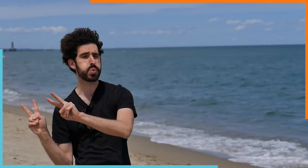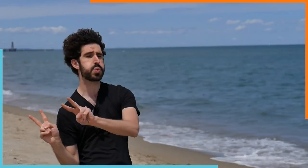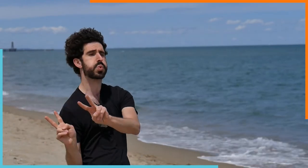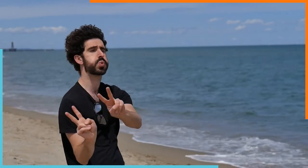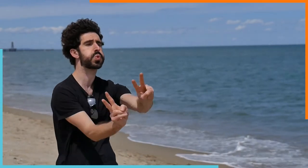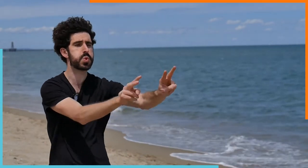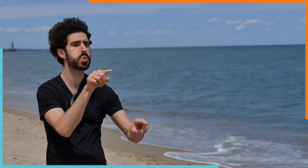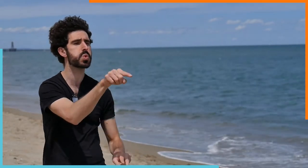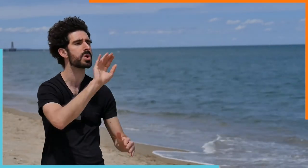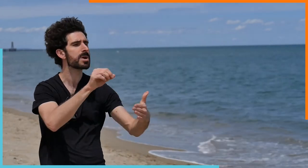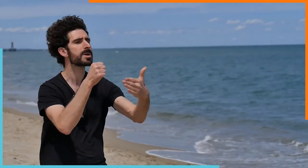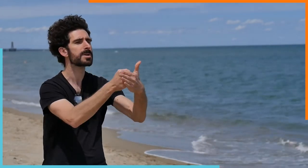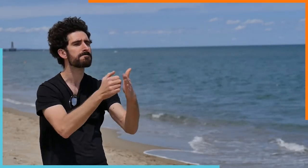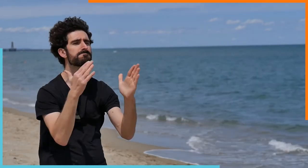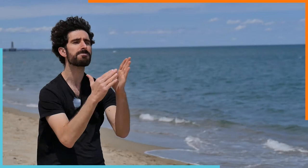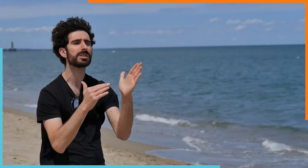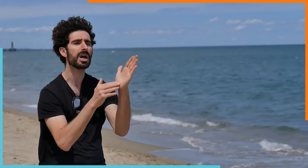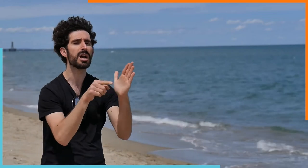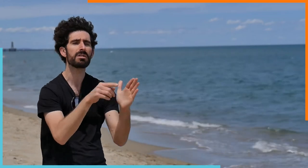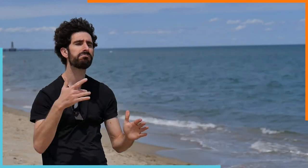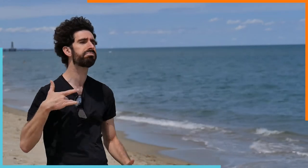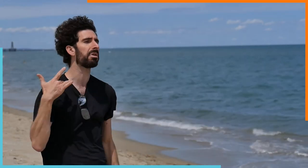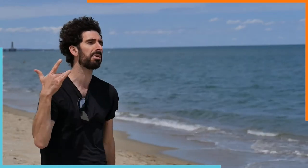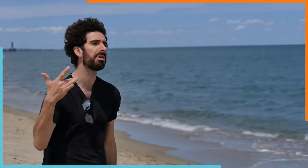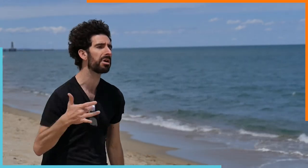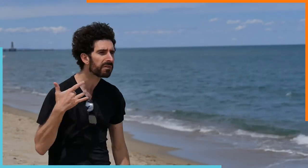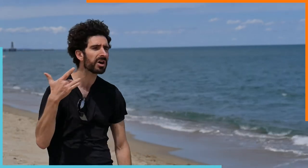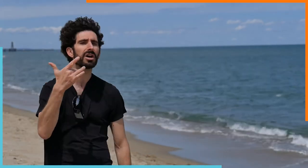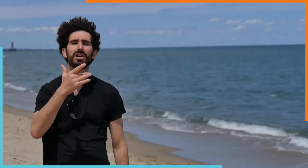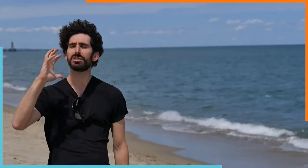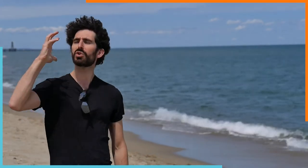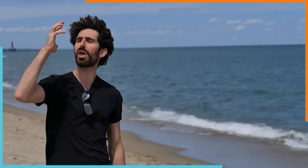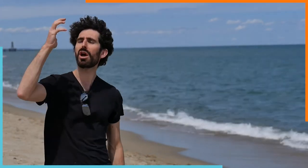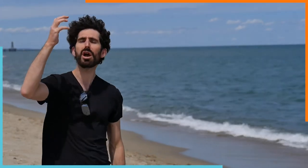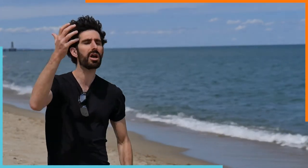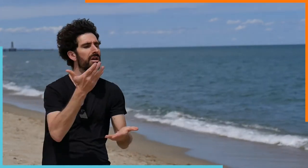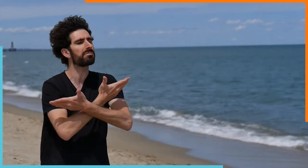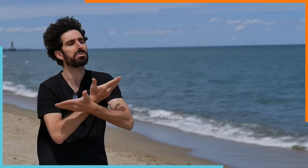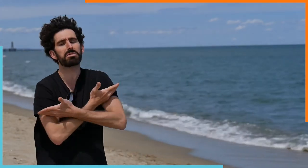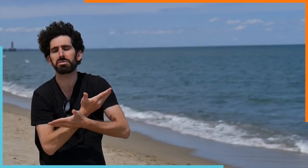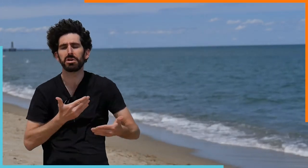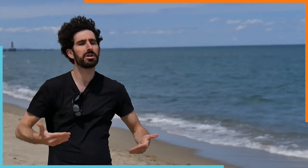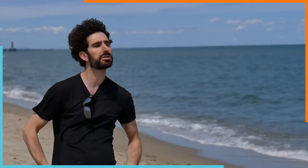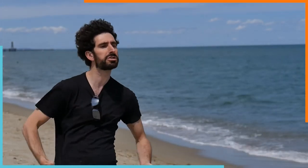de l'Europe du Nord jusqu'à Marseille. Les pauvres... Sous le soleil, il sont en tee-shirt, short,